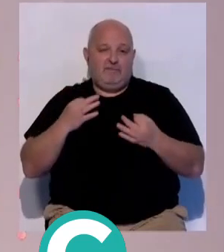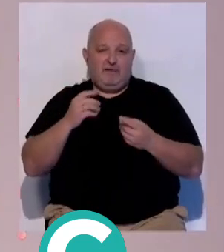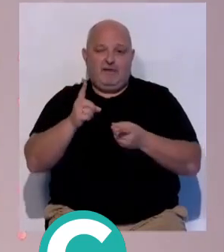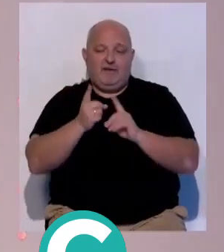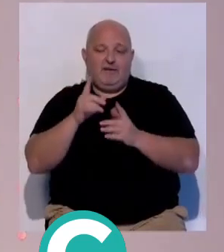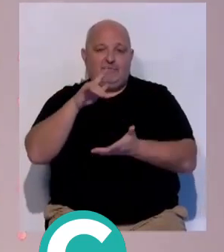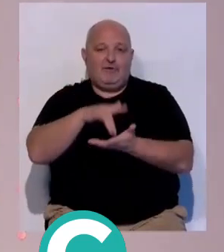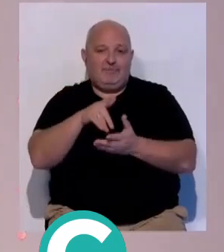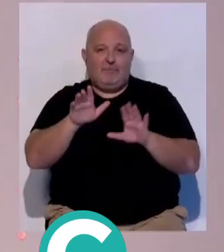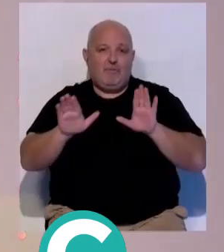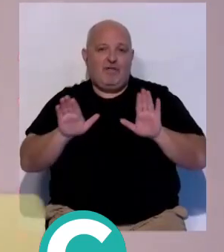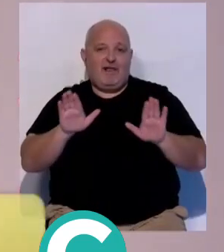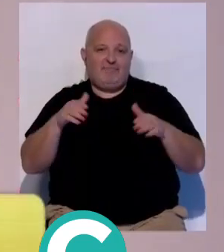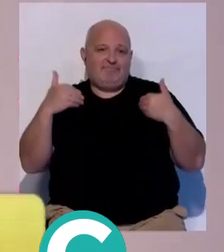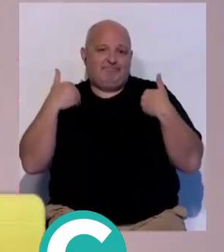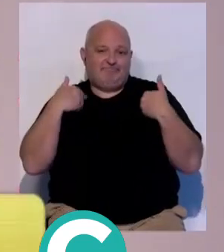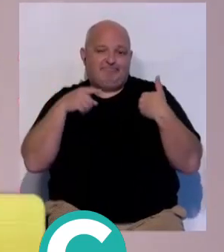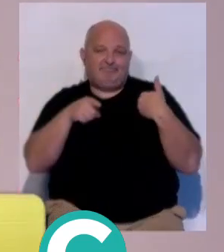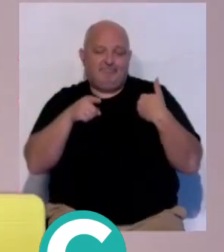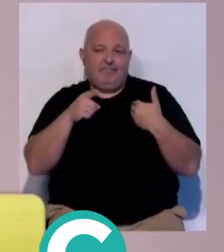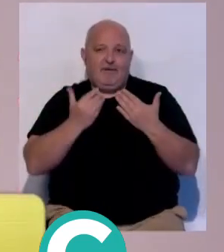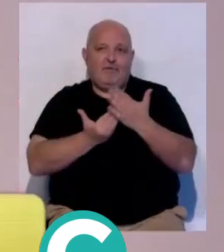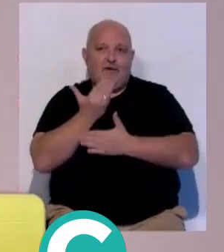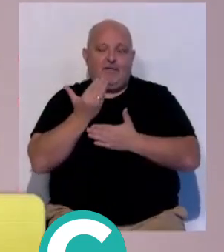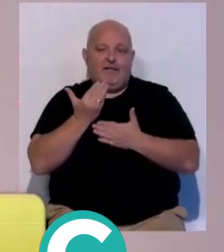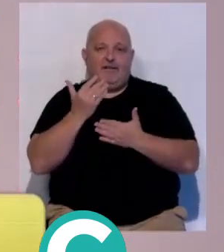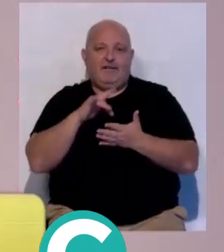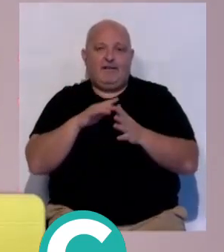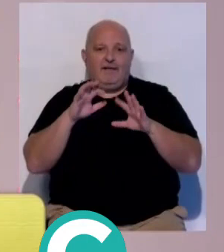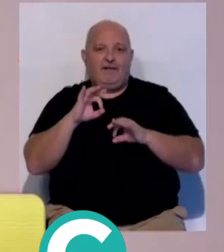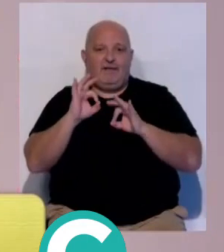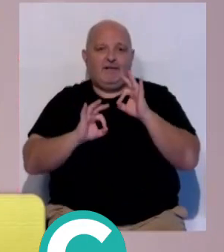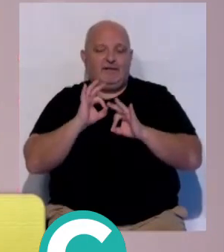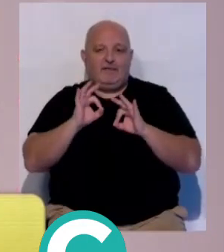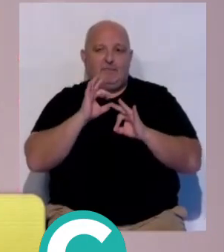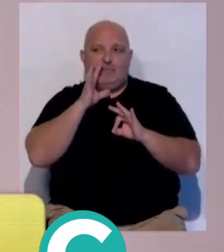te ha tocado moderar una de las en las jornadas que el que haya organizado Por cierto con mucho